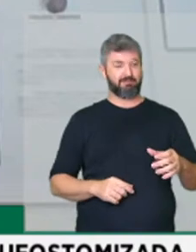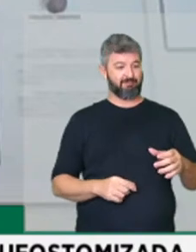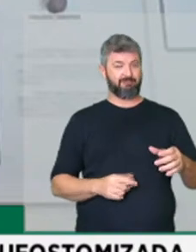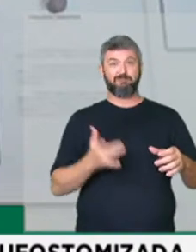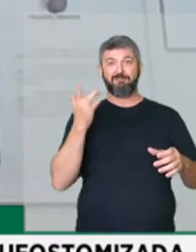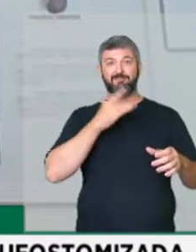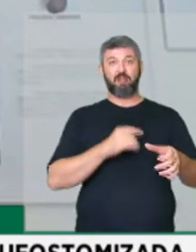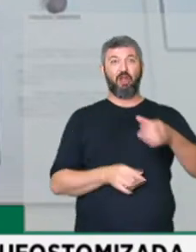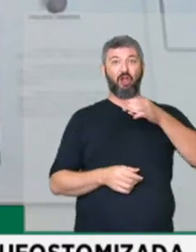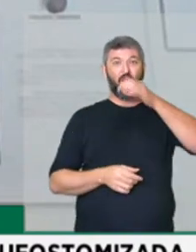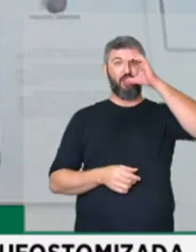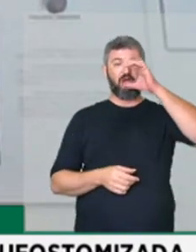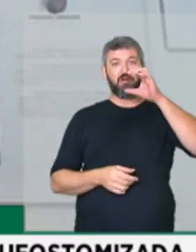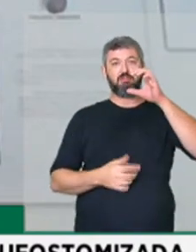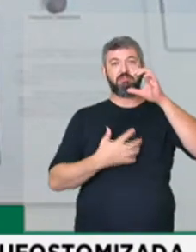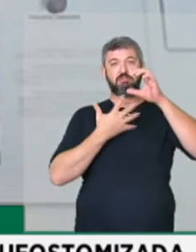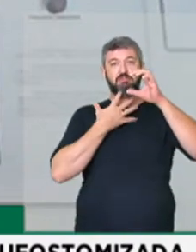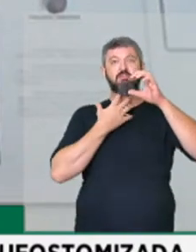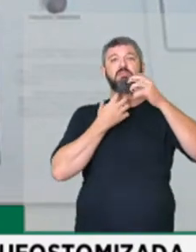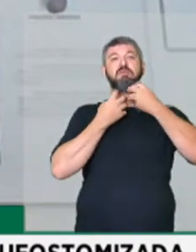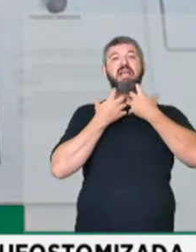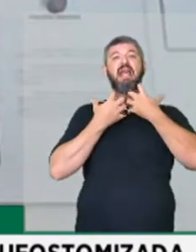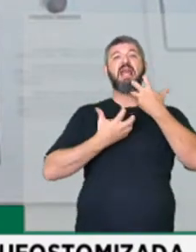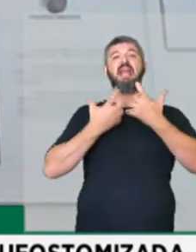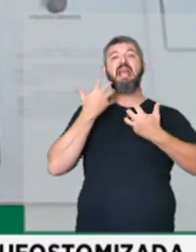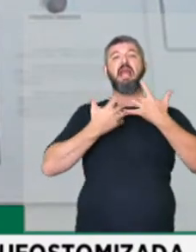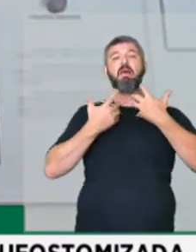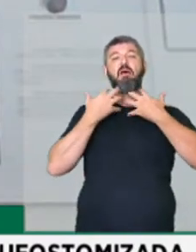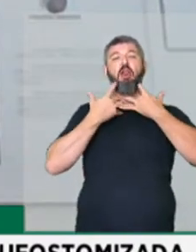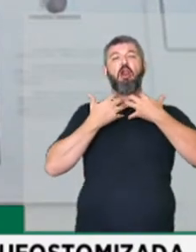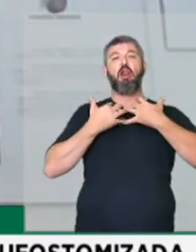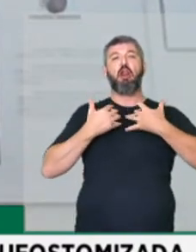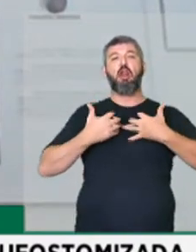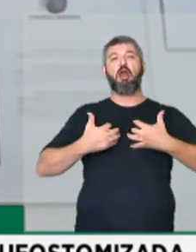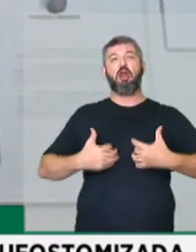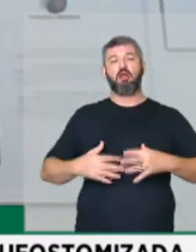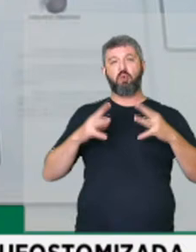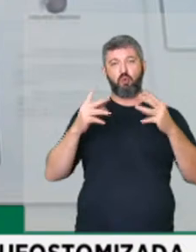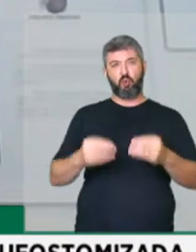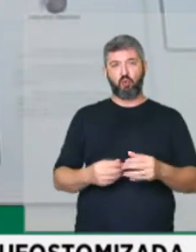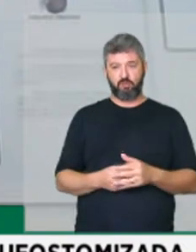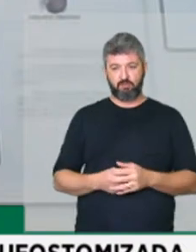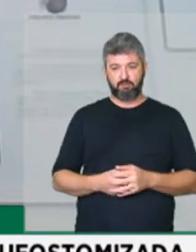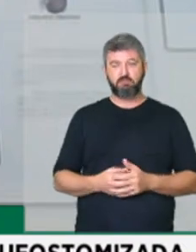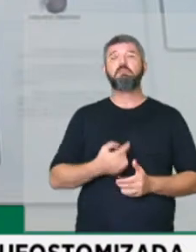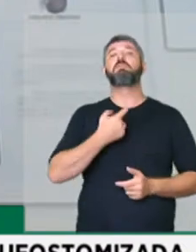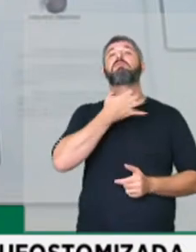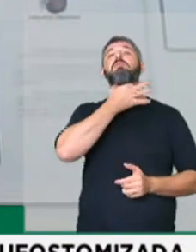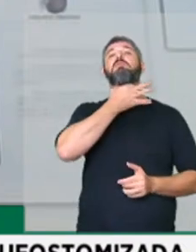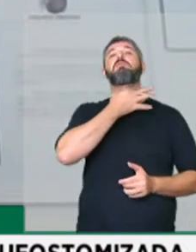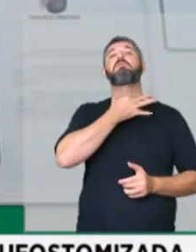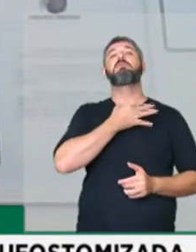QUE ELAS NECESSITAM TER NO PÓS CIRÚRGICO TAMBÉM. PORQUE NÃO ADIANTA VOCÊ FAZER TRAQUEOSTOMIA, SALVOU A VIDA DA CRIANÇA E ELA VAI PRA CASA. ENTÃO, É NECESSÁRIO,